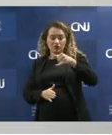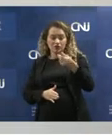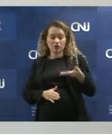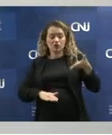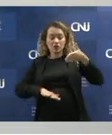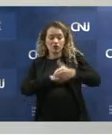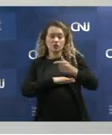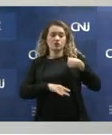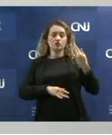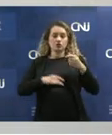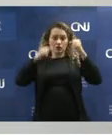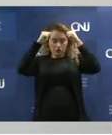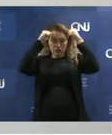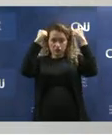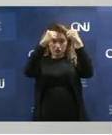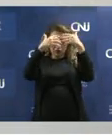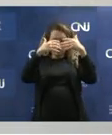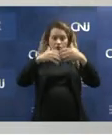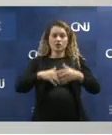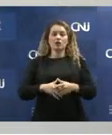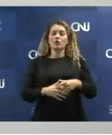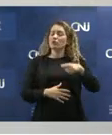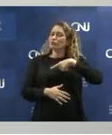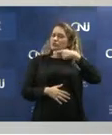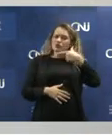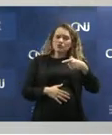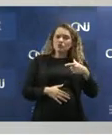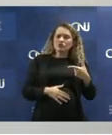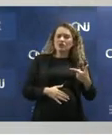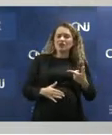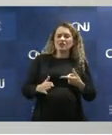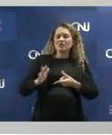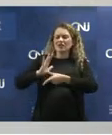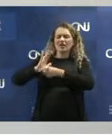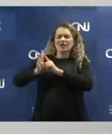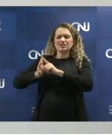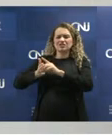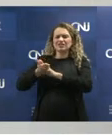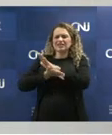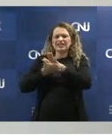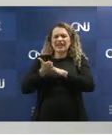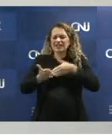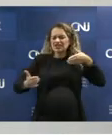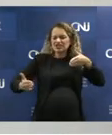Essa notícia não ocorreu. Desde lá, nenhuma hipótese de interrupção desse prazo.